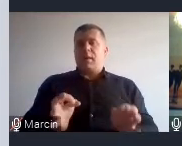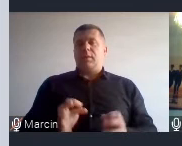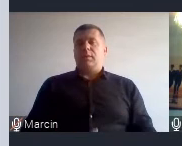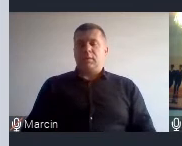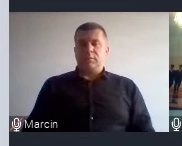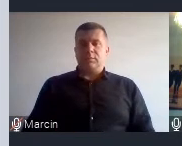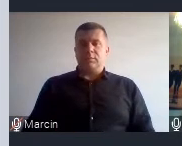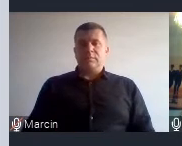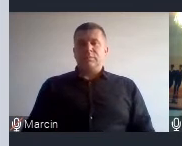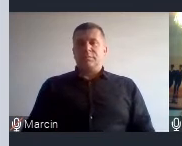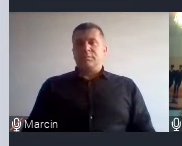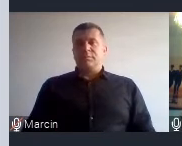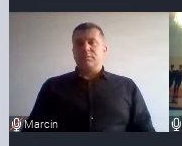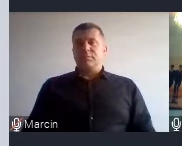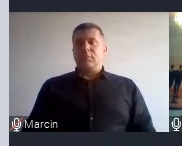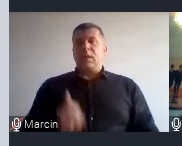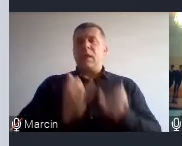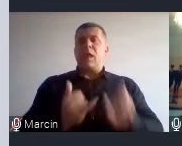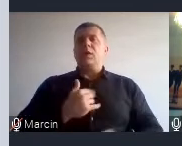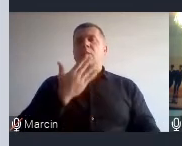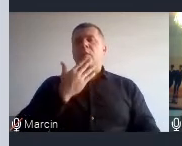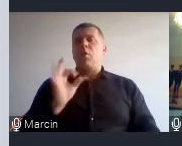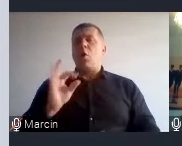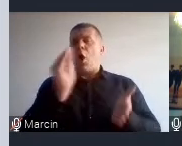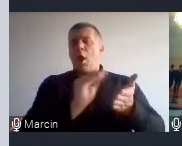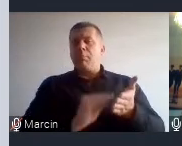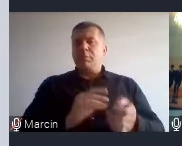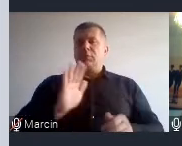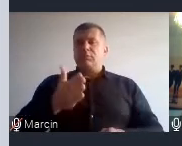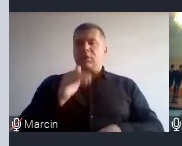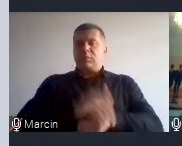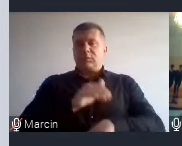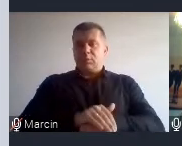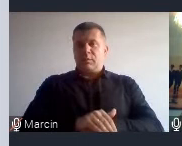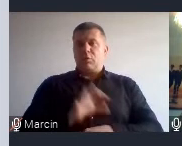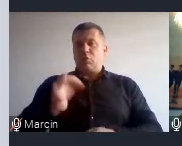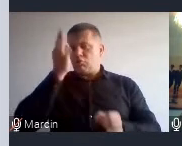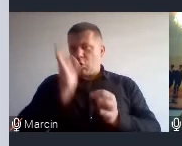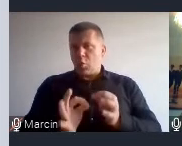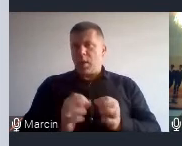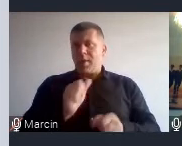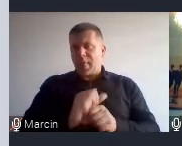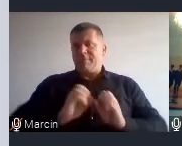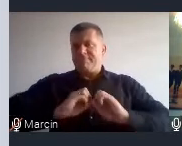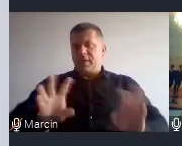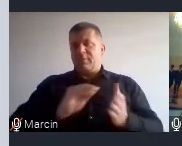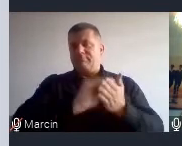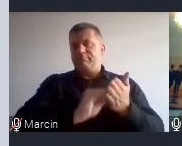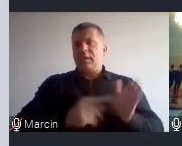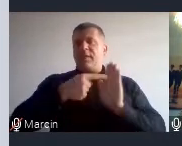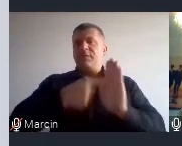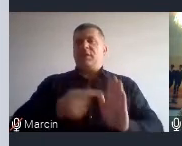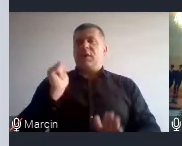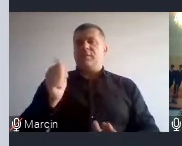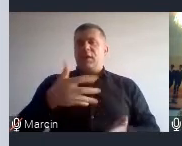I teraz jeśli mówimy o opisie przedmiotu zamówienia, to dokładnie jest on opisany w wytycznej kwalifikowalności wydatków.